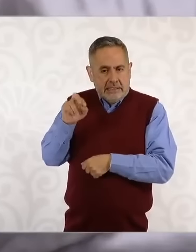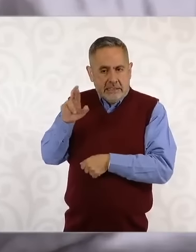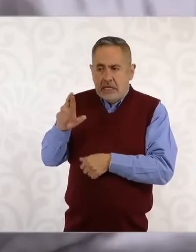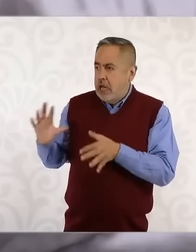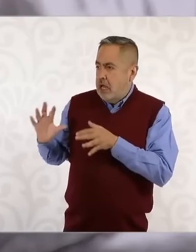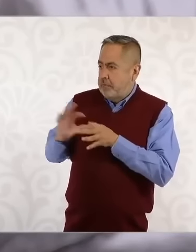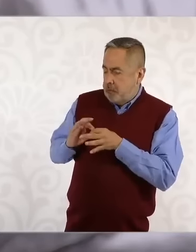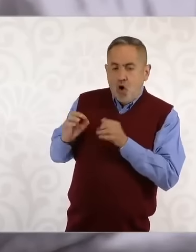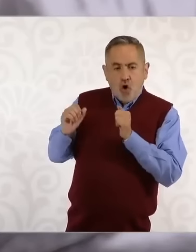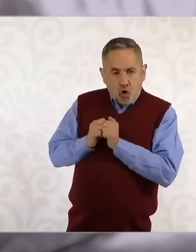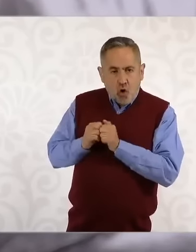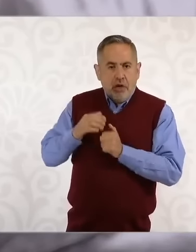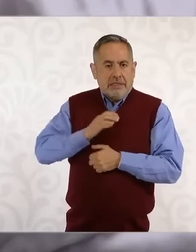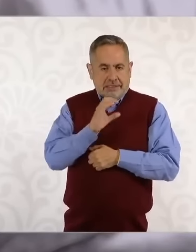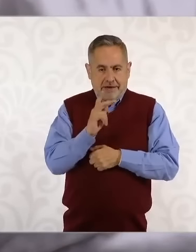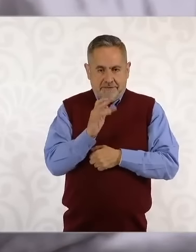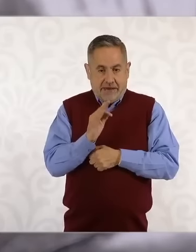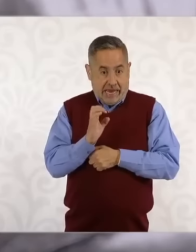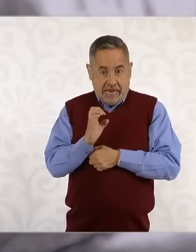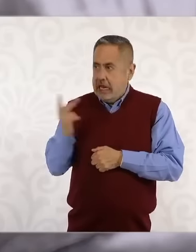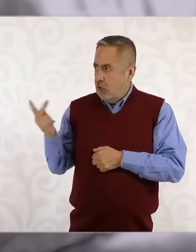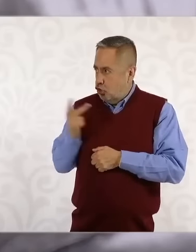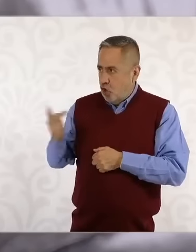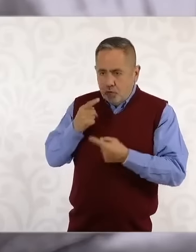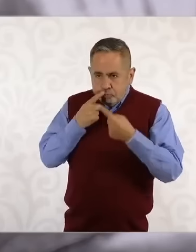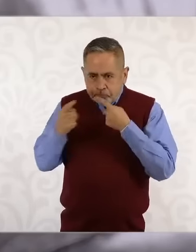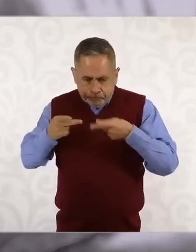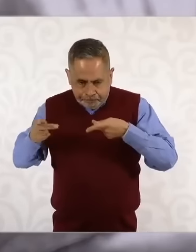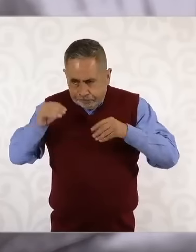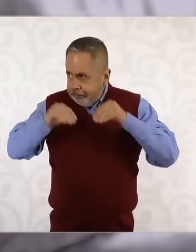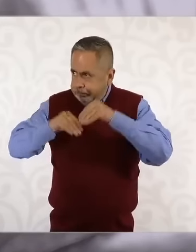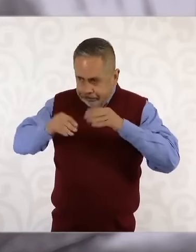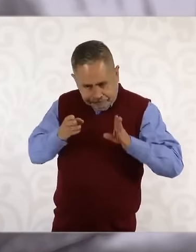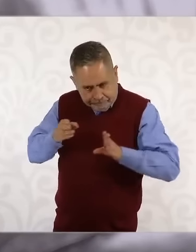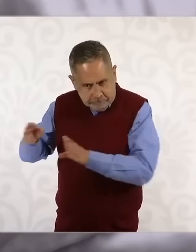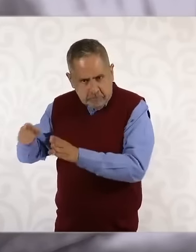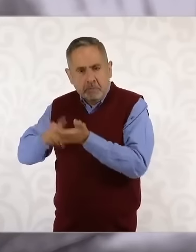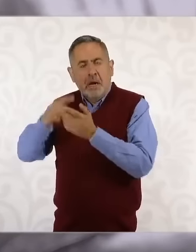con el área de planeación de CFE. Con todo esto se hacen análisis con base en las proyecciones